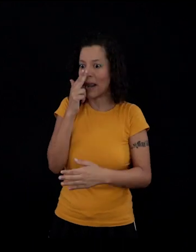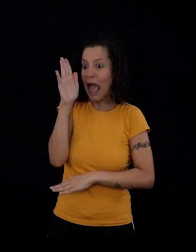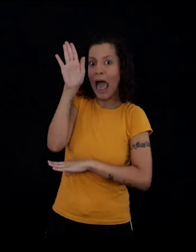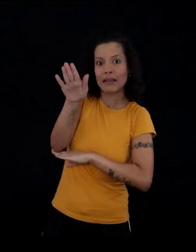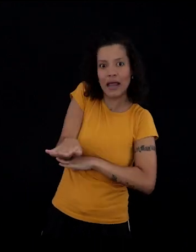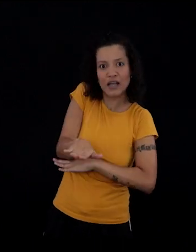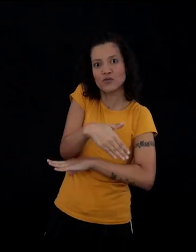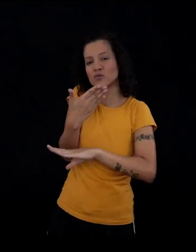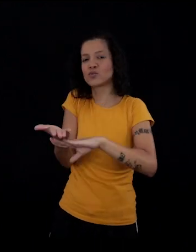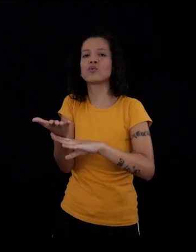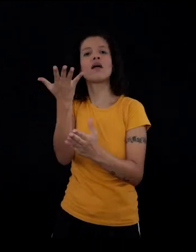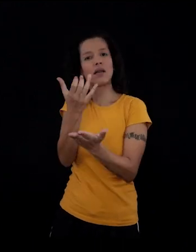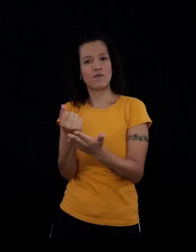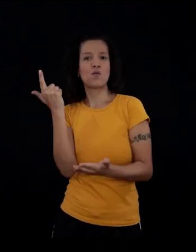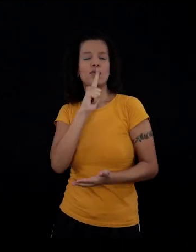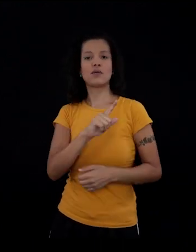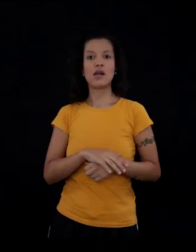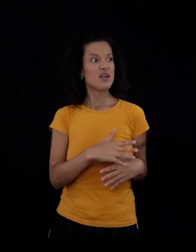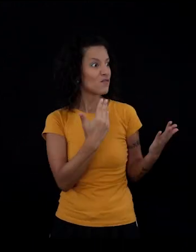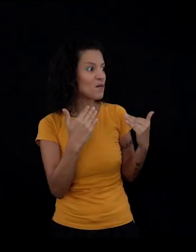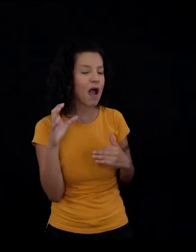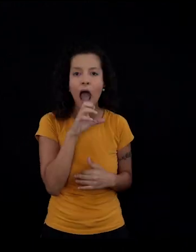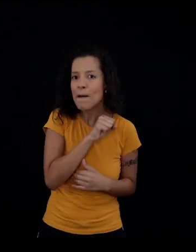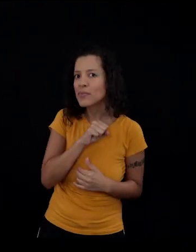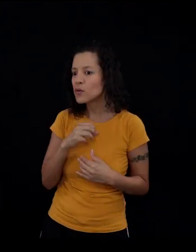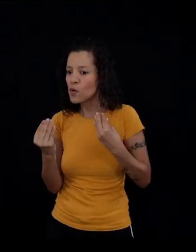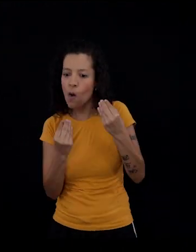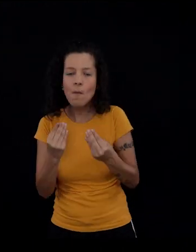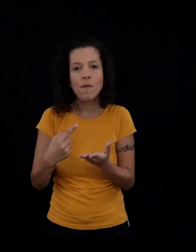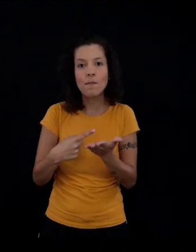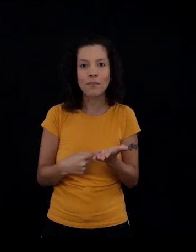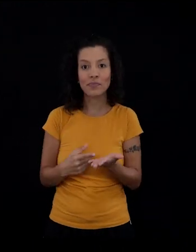acho que a gente fez numa tarde e aí veio essa história. Bora, bora, rápido!